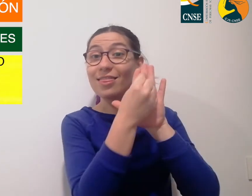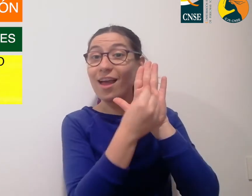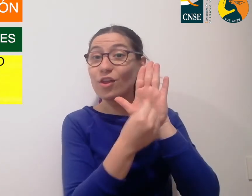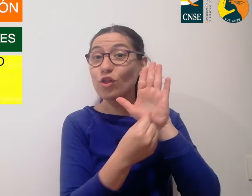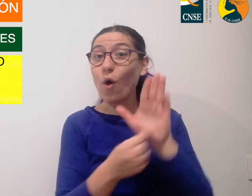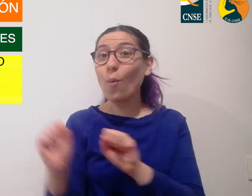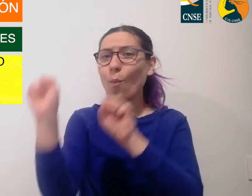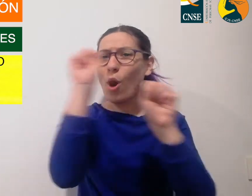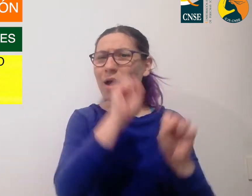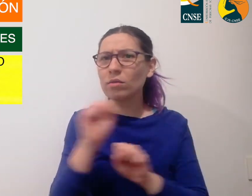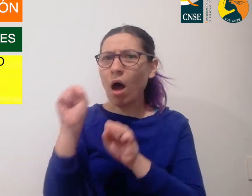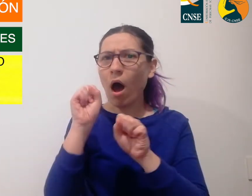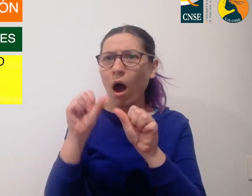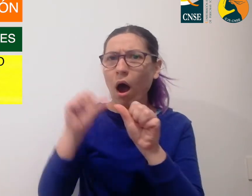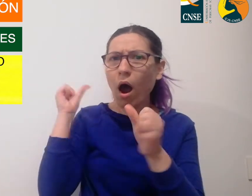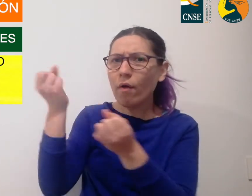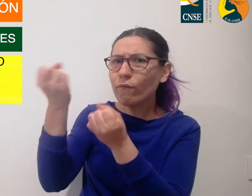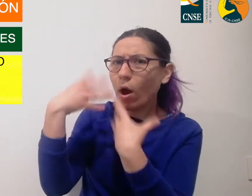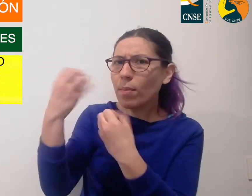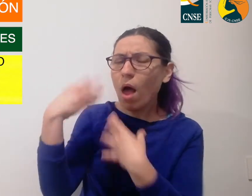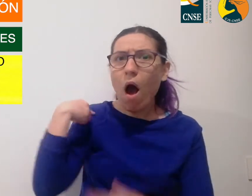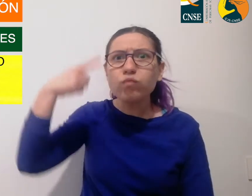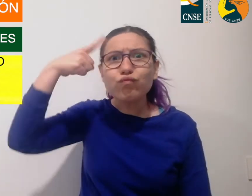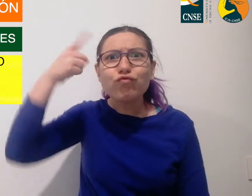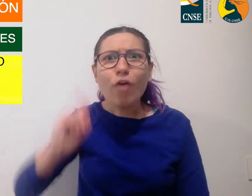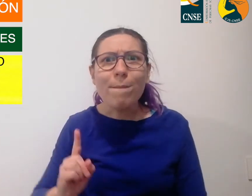Lo que no sabías de la protección de datos.